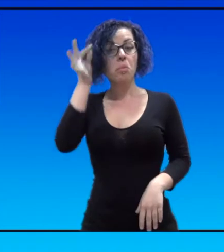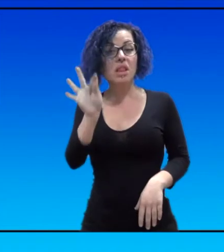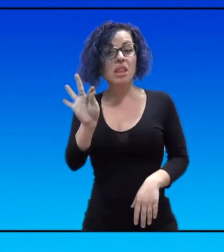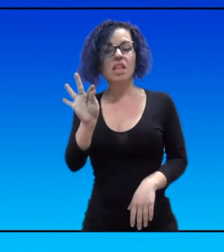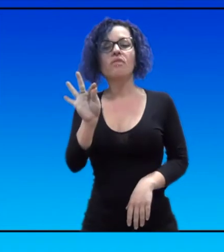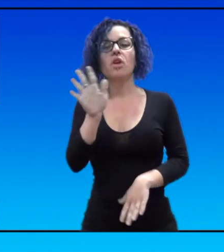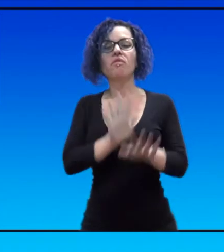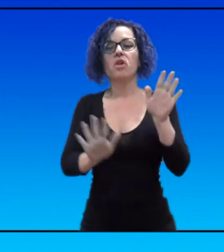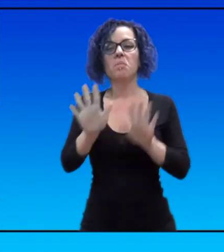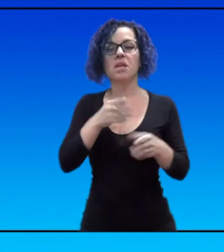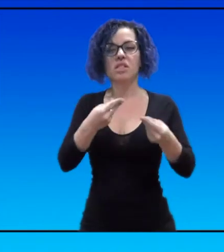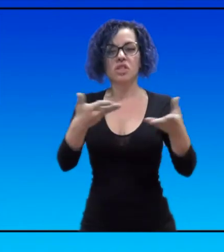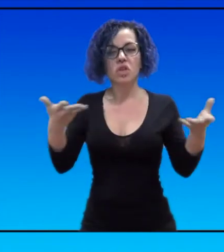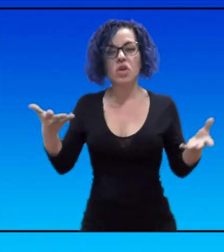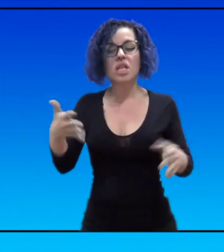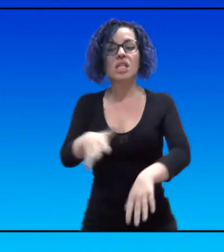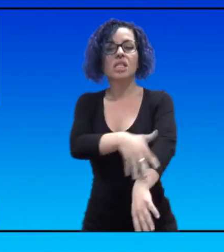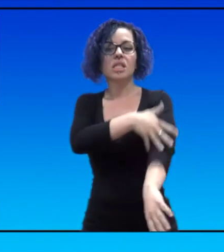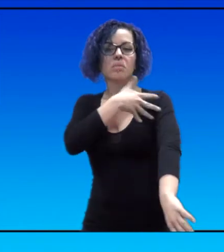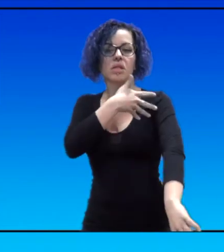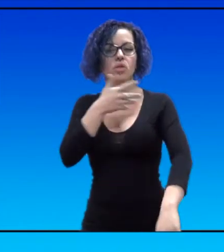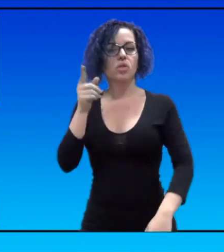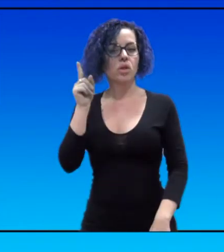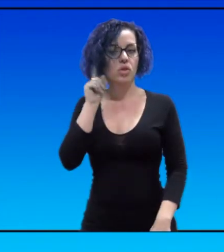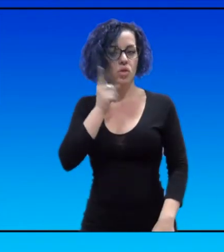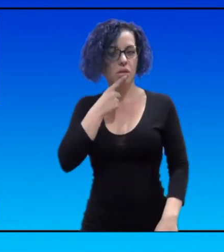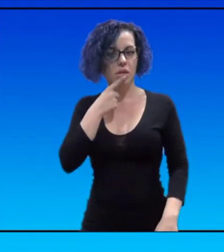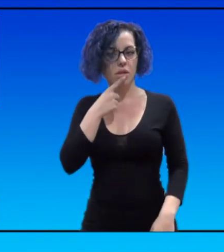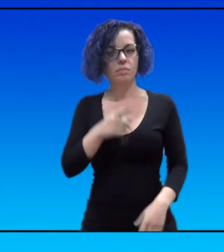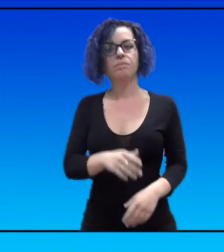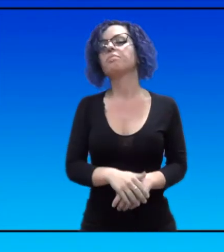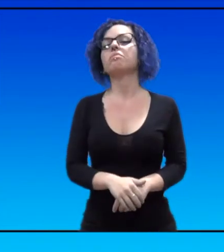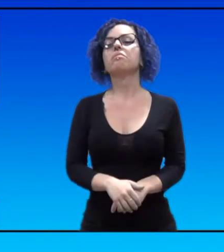con l'obiettivo di informare e sensibilizzare sulla sordità